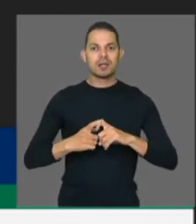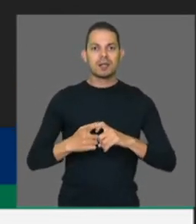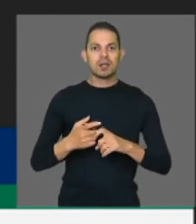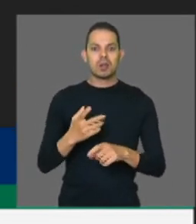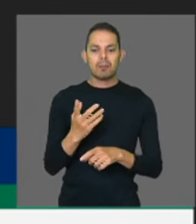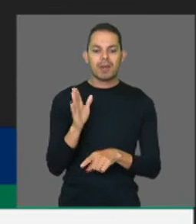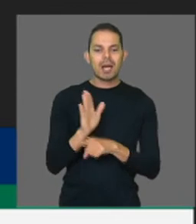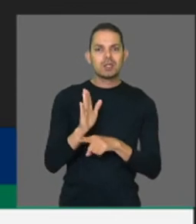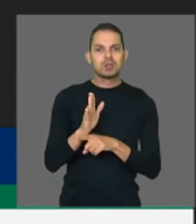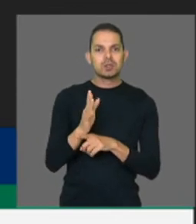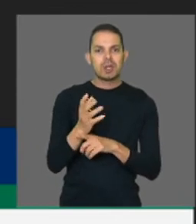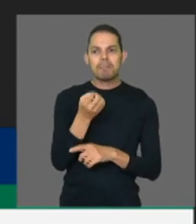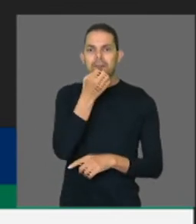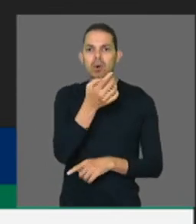ORA, QUEM É QUE GANHA COM